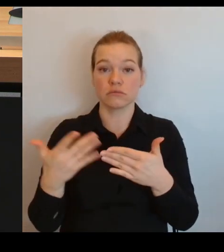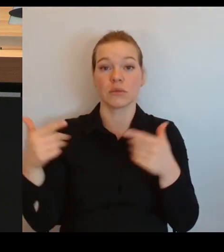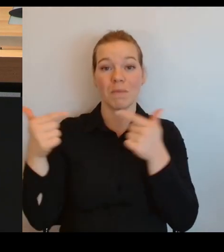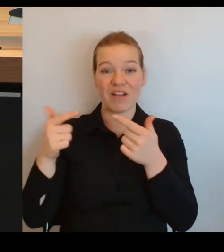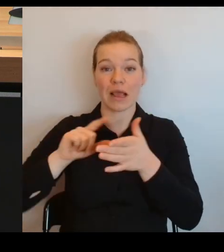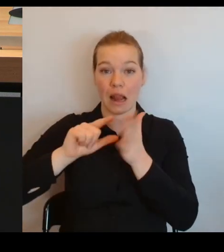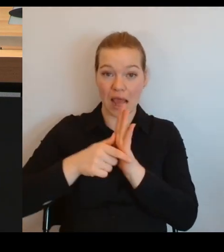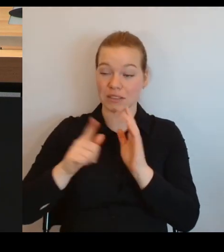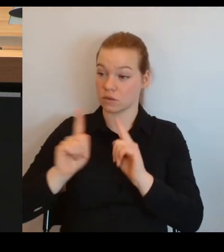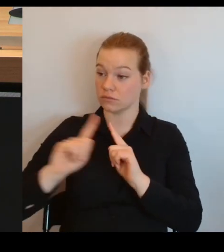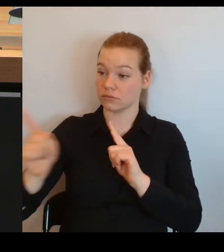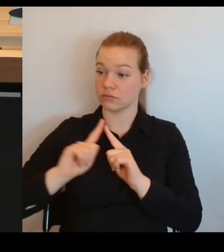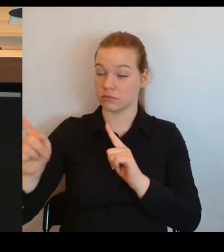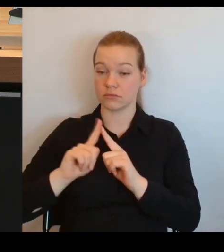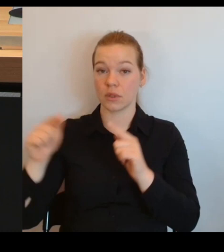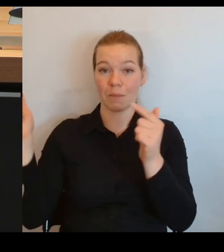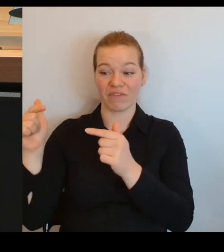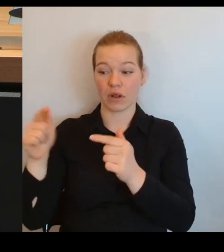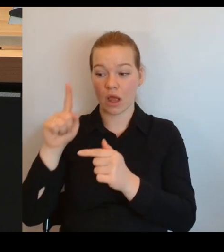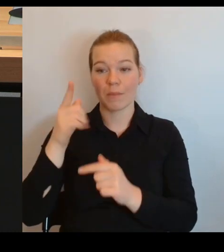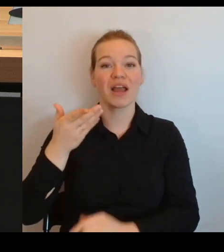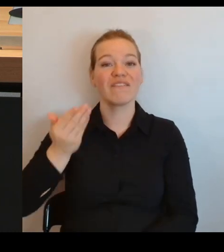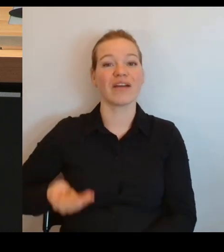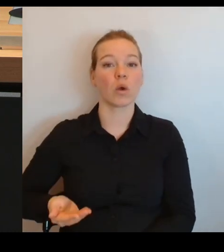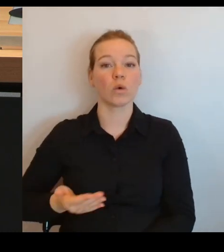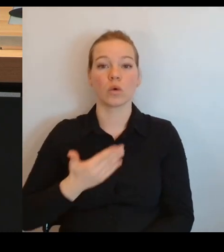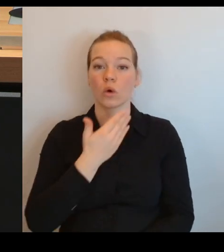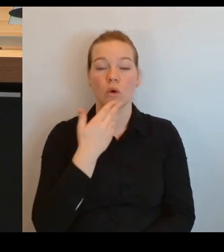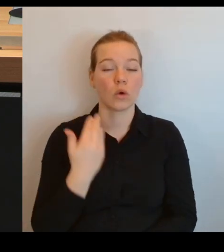Anspruchsberechtigte zu Pflegende vor der Bescheidung verstorben ist.